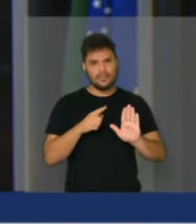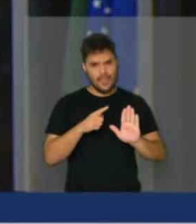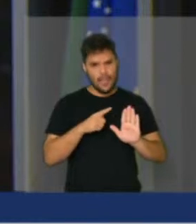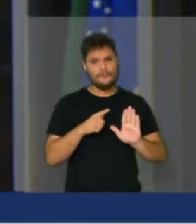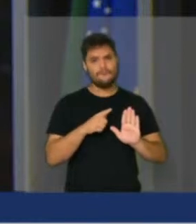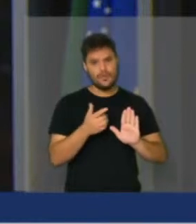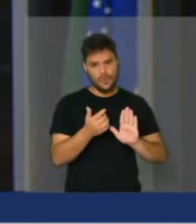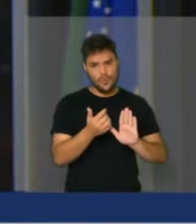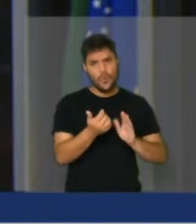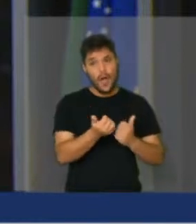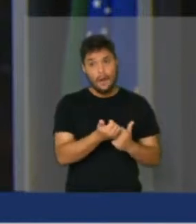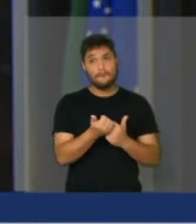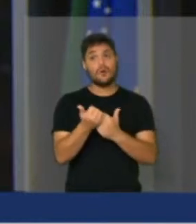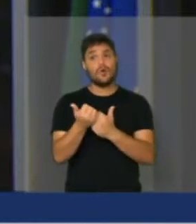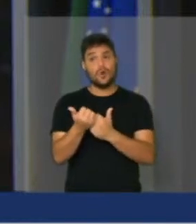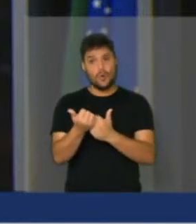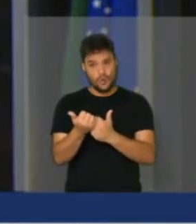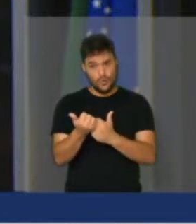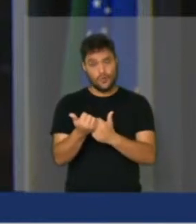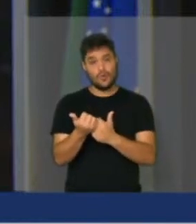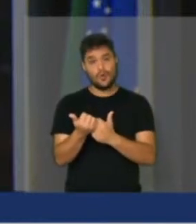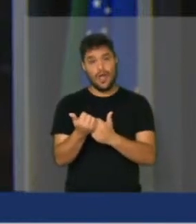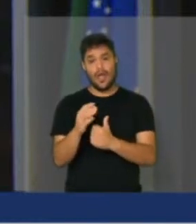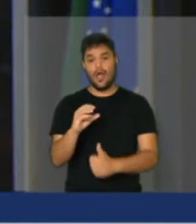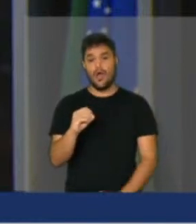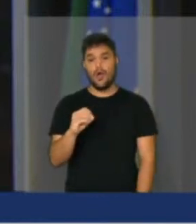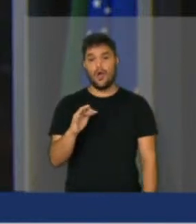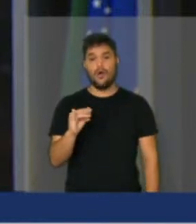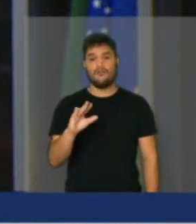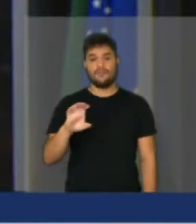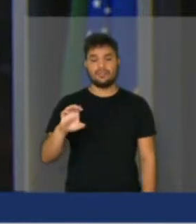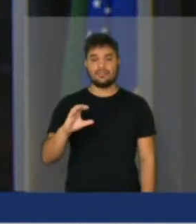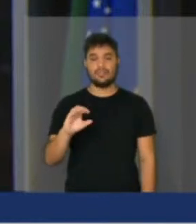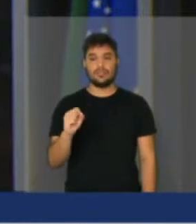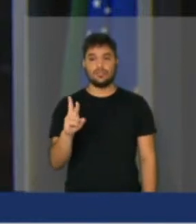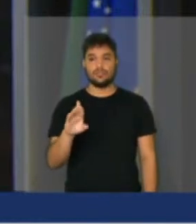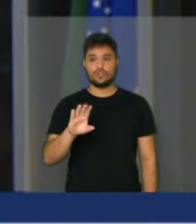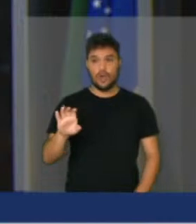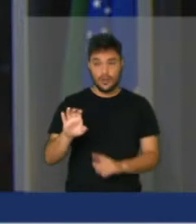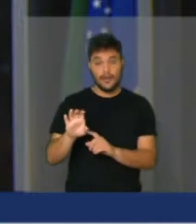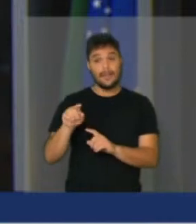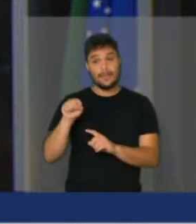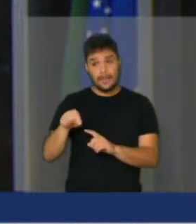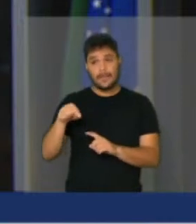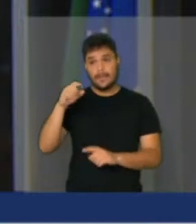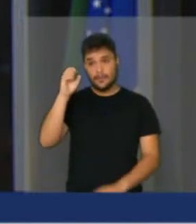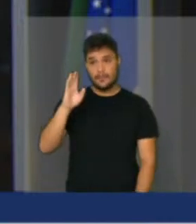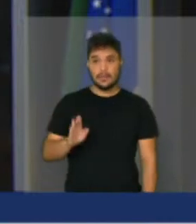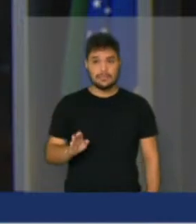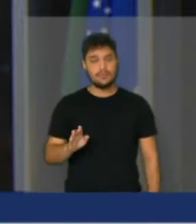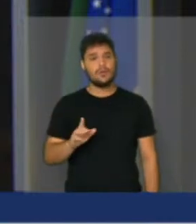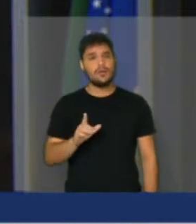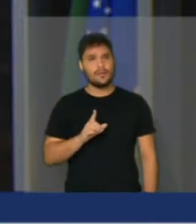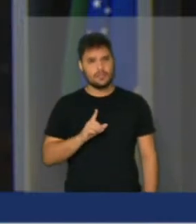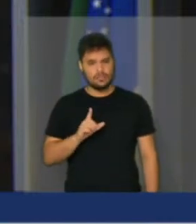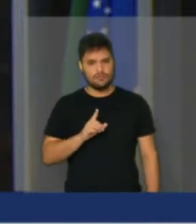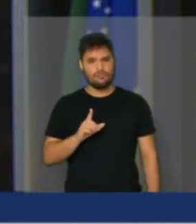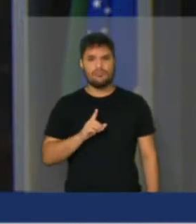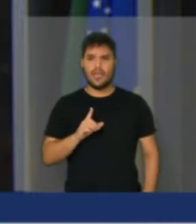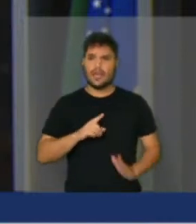OFFSHORES NO NOSSO PAÍS QUE HOJE TIVERAM UMA... UMA TAXA ÍNFIMA PARA PODER TRAZER O DINHEIRO PARA CÁ. E SEM